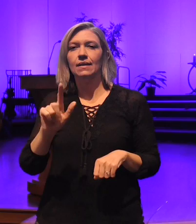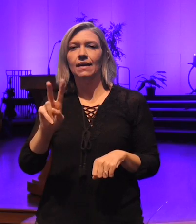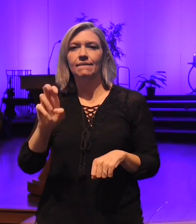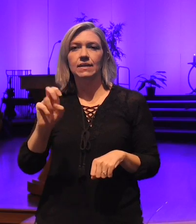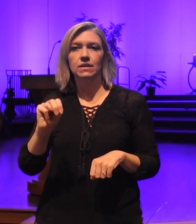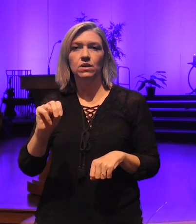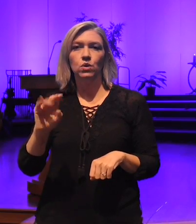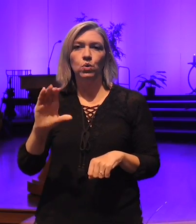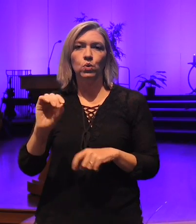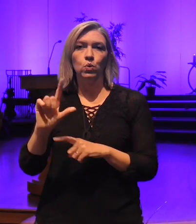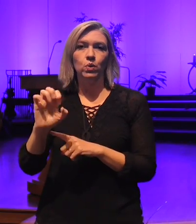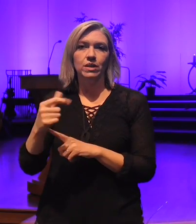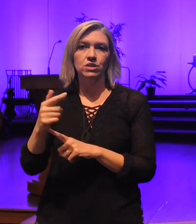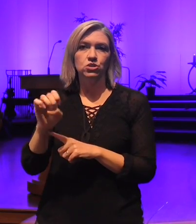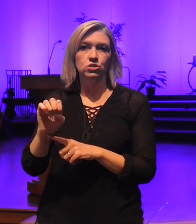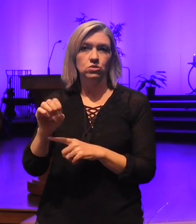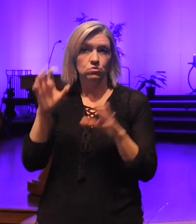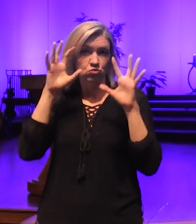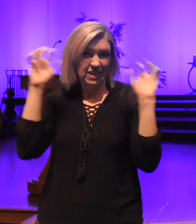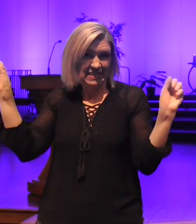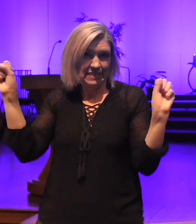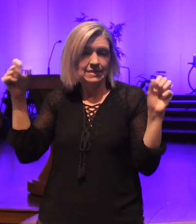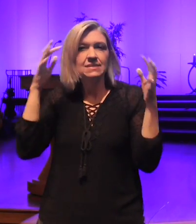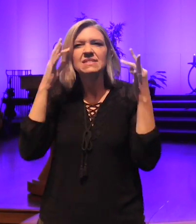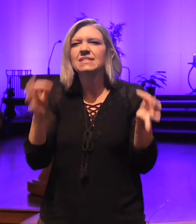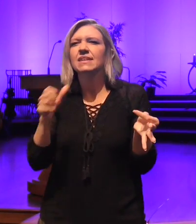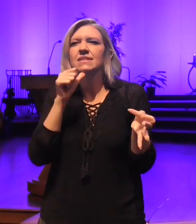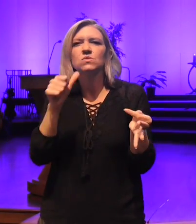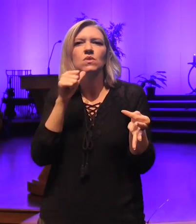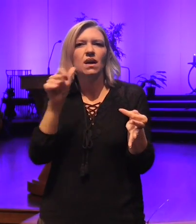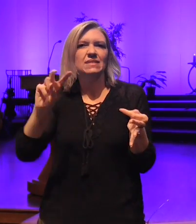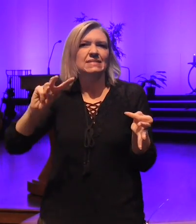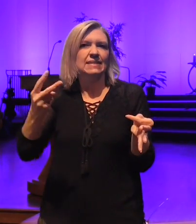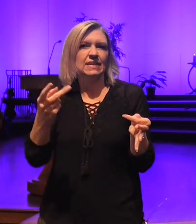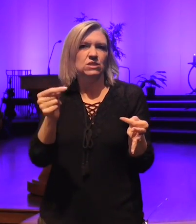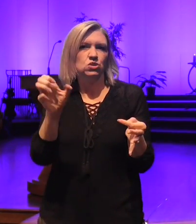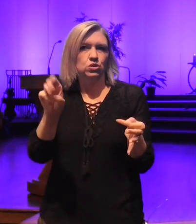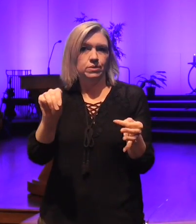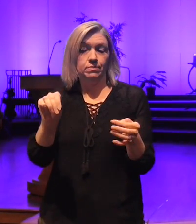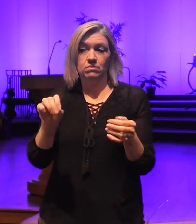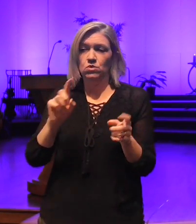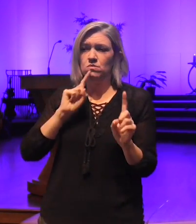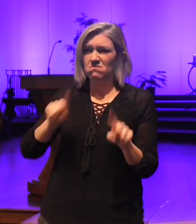y decidió no postularse para un segundo mandato y un periodista le preguntó por qué no te postulas para presidente y él dijo porque no hay lugar para